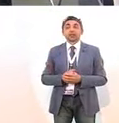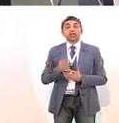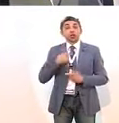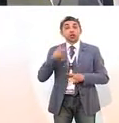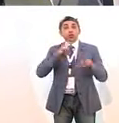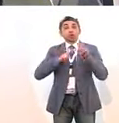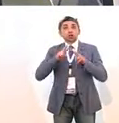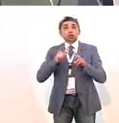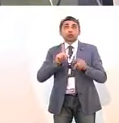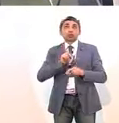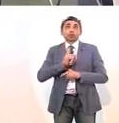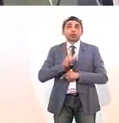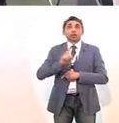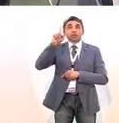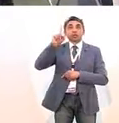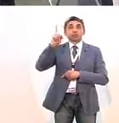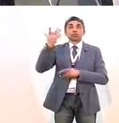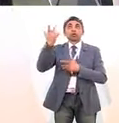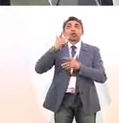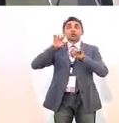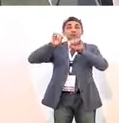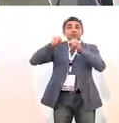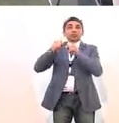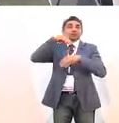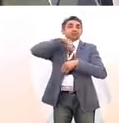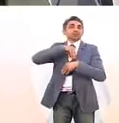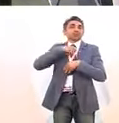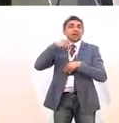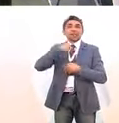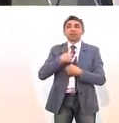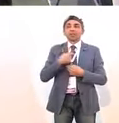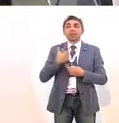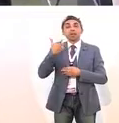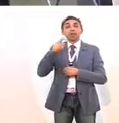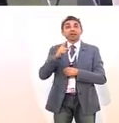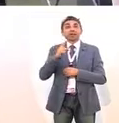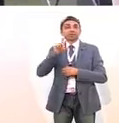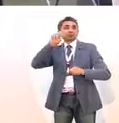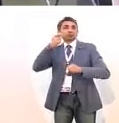mio Dio, di aiutarti affinché tu non venga distrutto dentro di me. Perché se vince l’odio